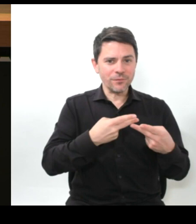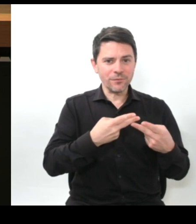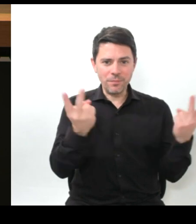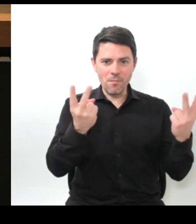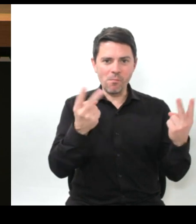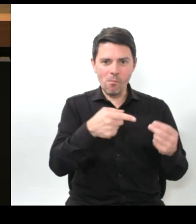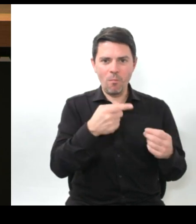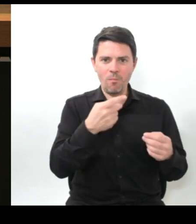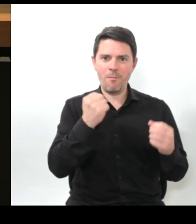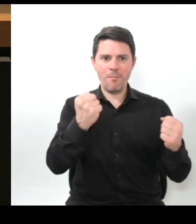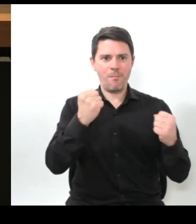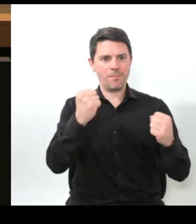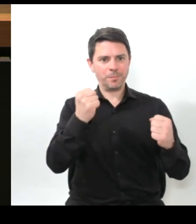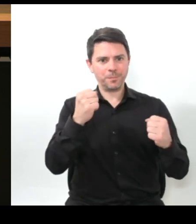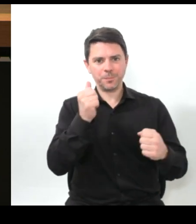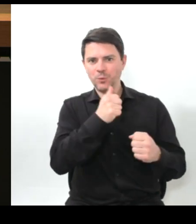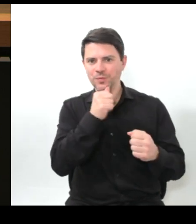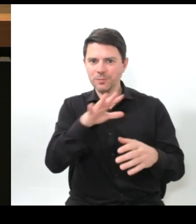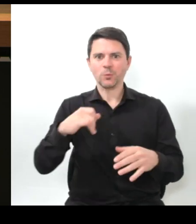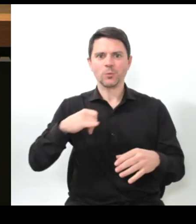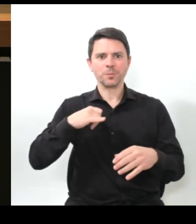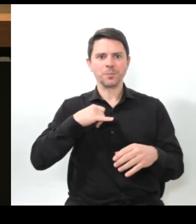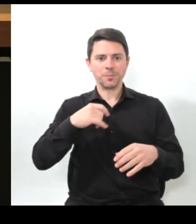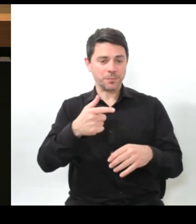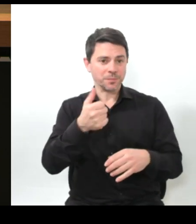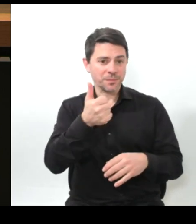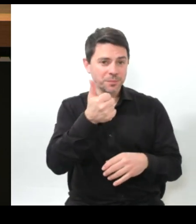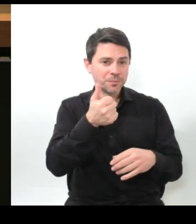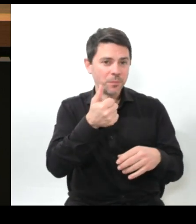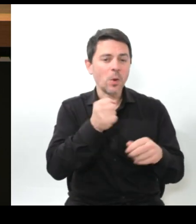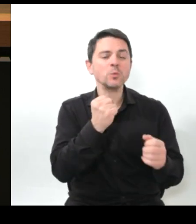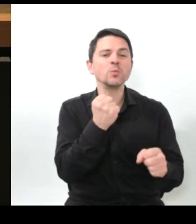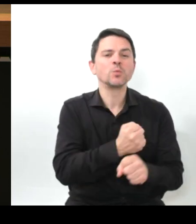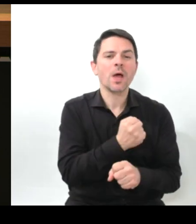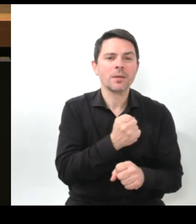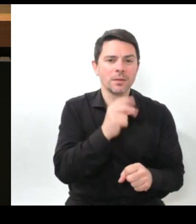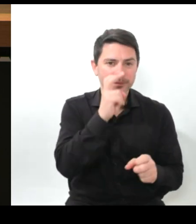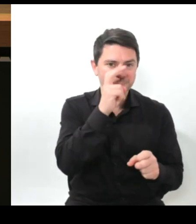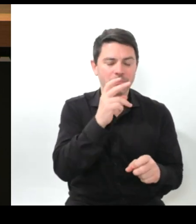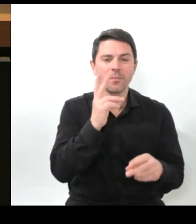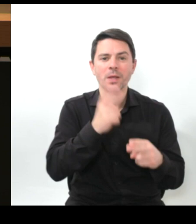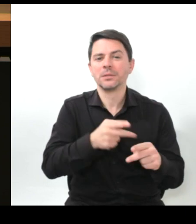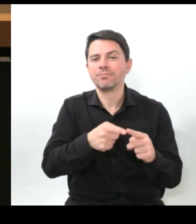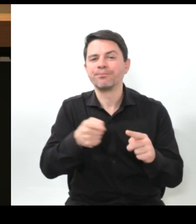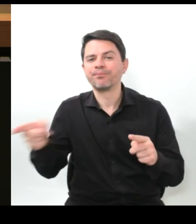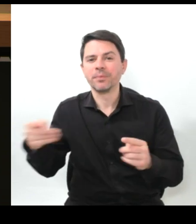Pausen, zu viele Überstunden sind Gründe für diese Unzufriedenheit. Wir haben hier noch viel zu tun, wenn wir auch langfristig